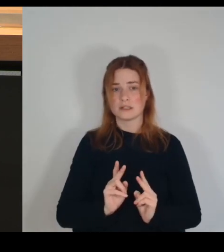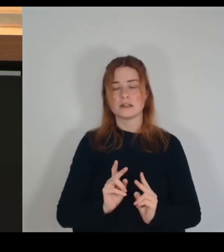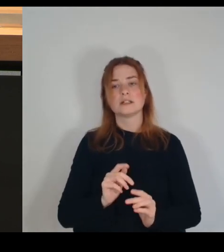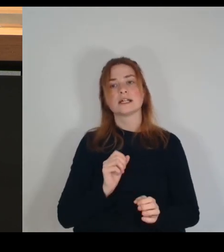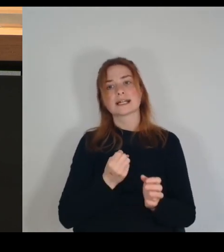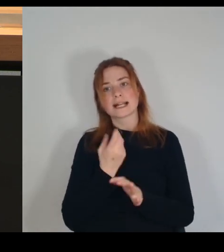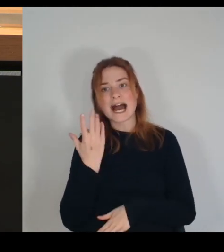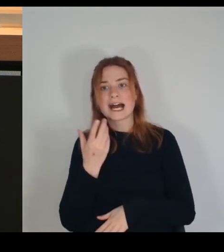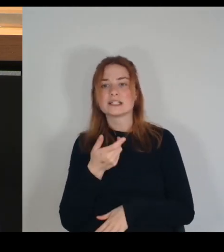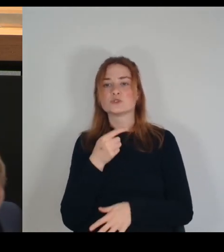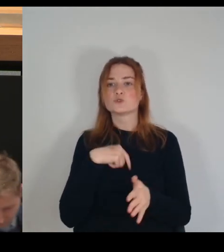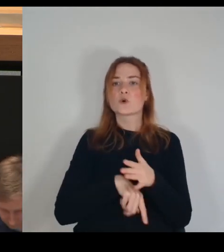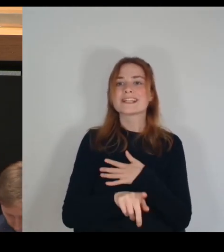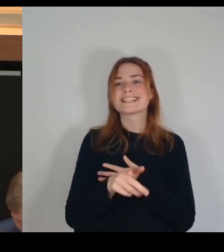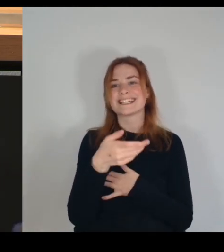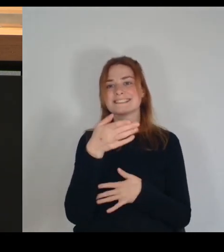vor Kritik zu immunisieren.